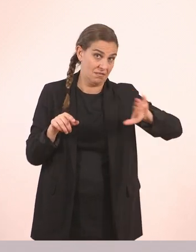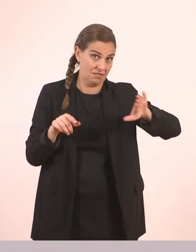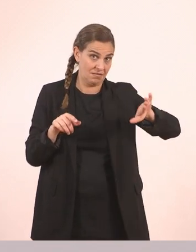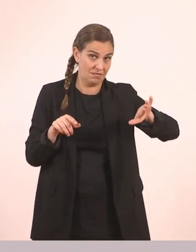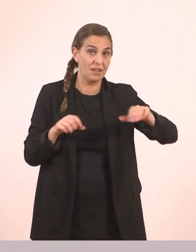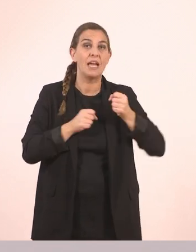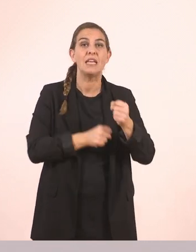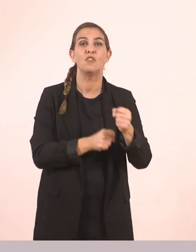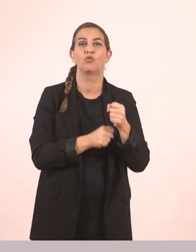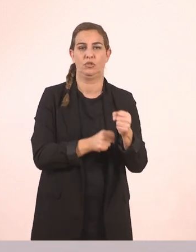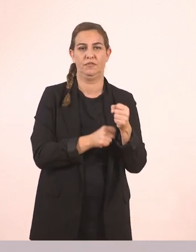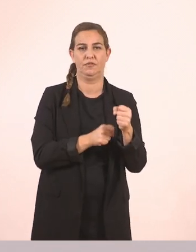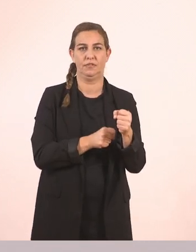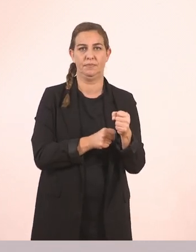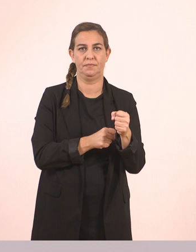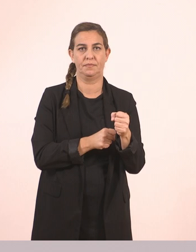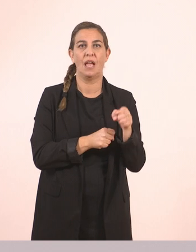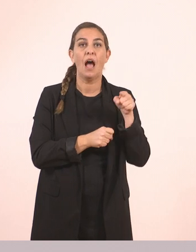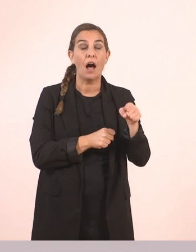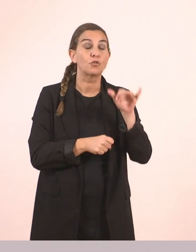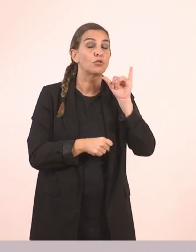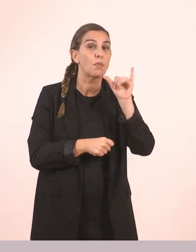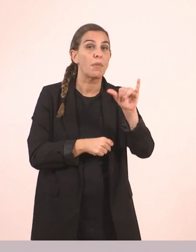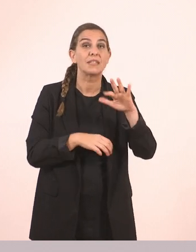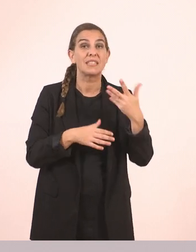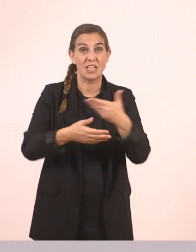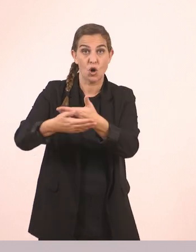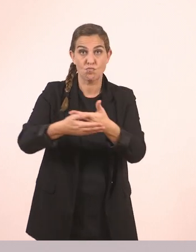ο οποίος είναι πάντα μακριά από το βρέφος και την Παναγία,